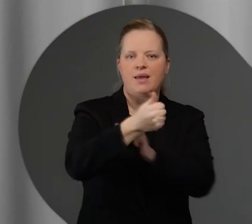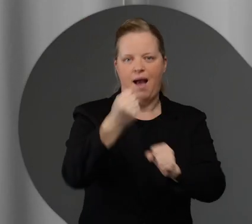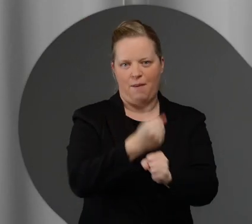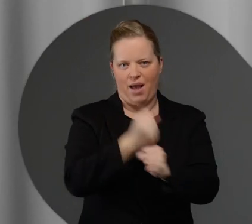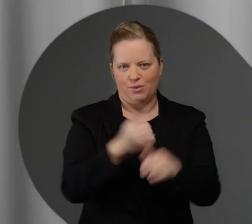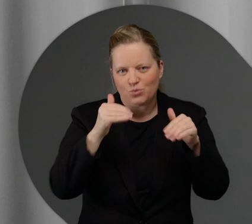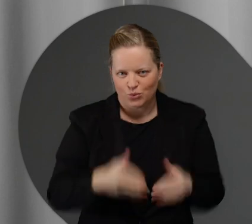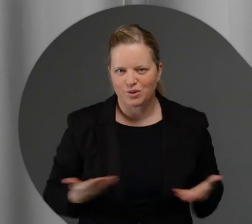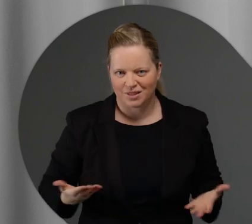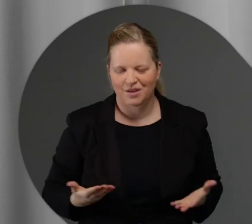Ist ja natürlich auch recht spannend.